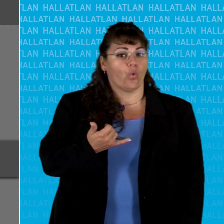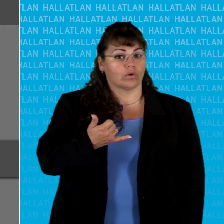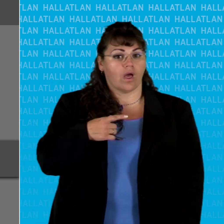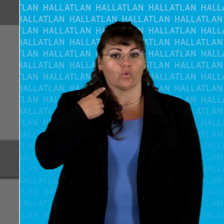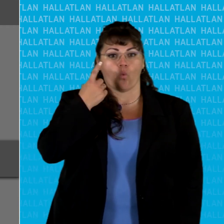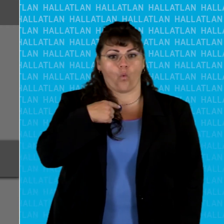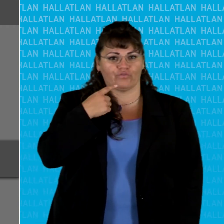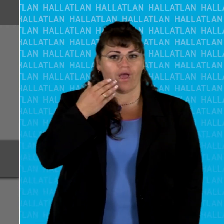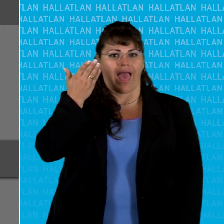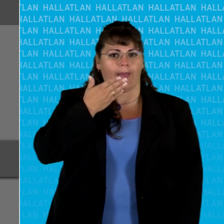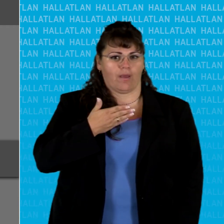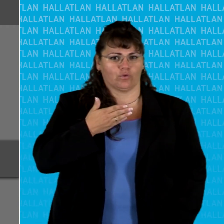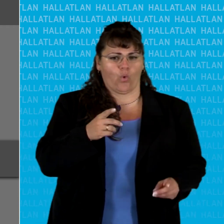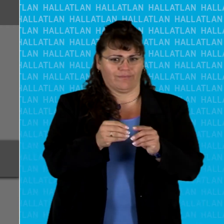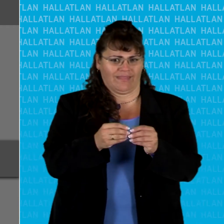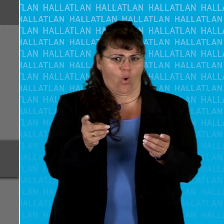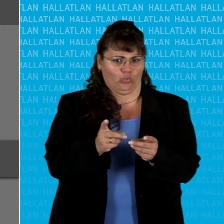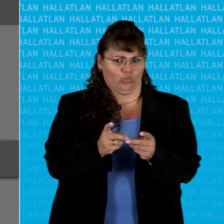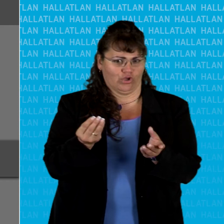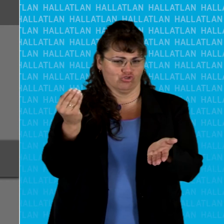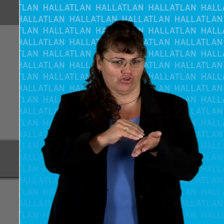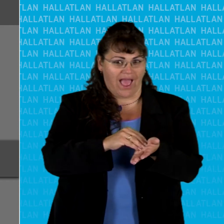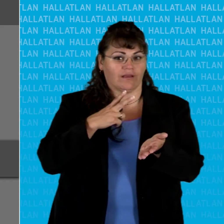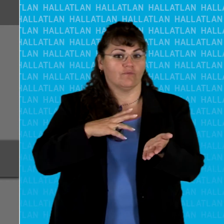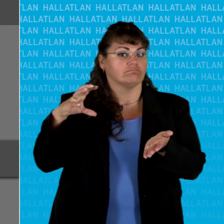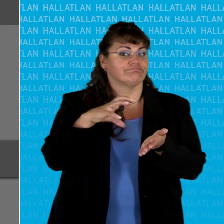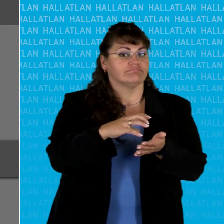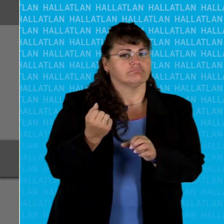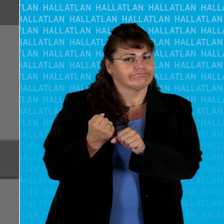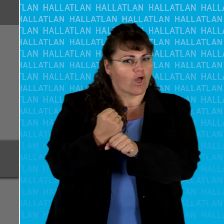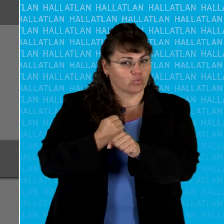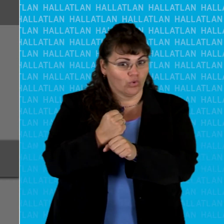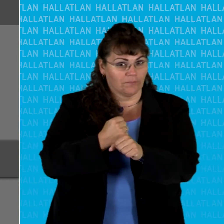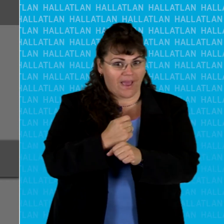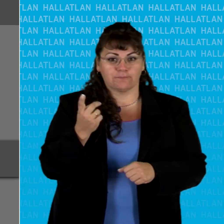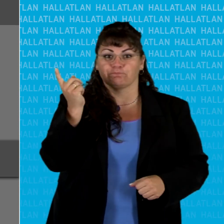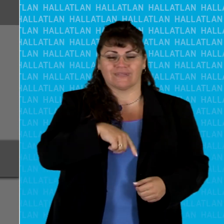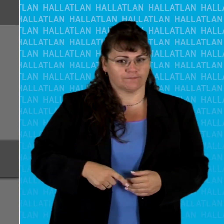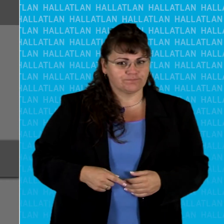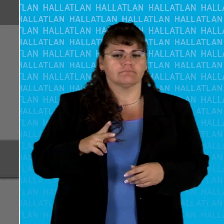A Journal of Hepatology folyóiratban megjelent tanulmány szerint azoknál,